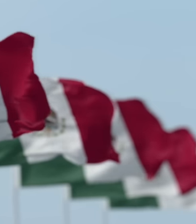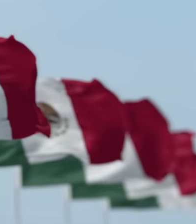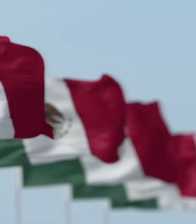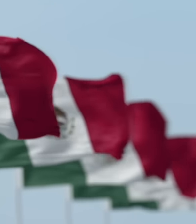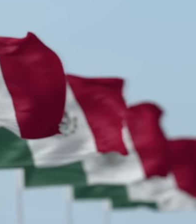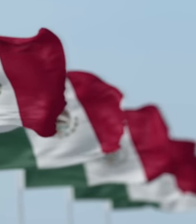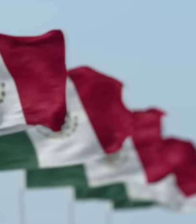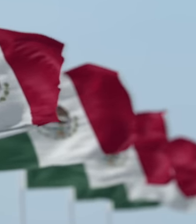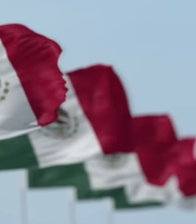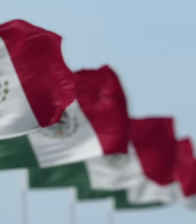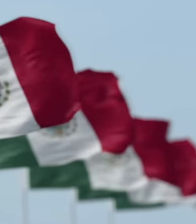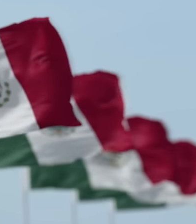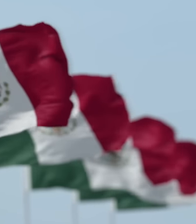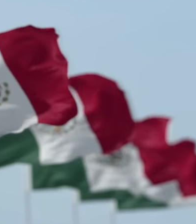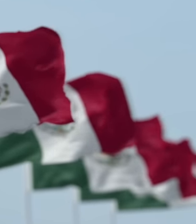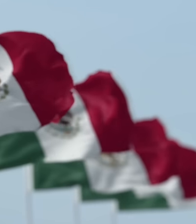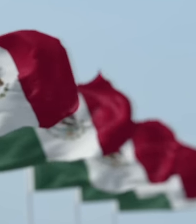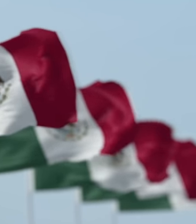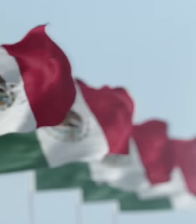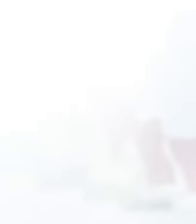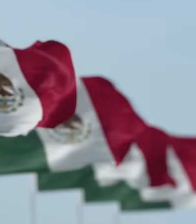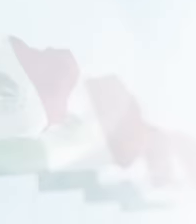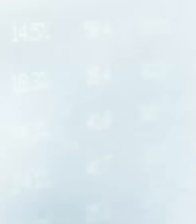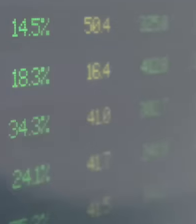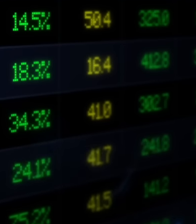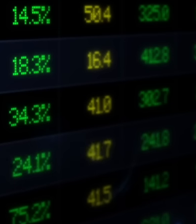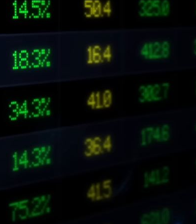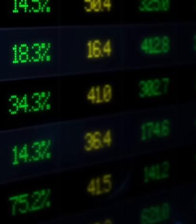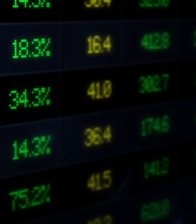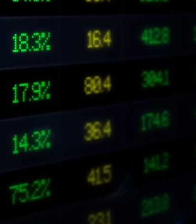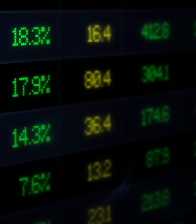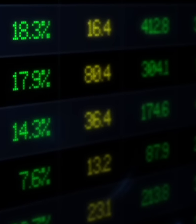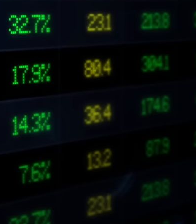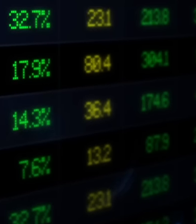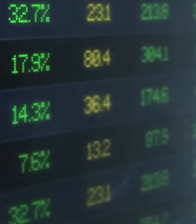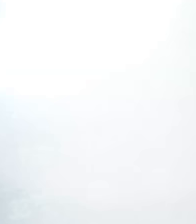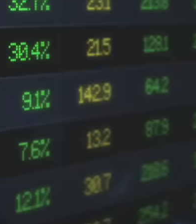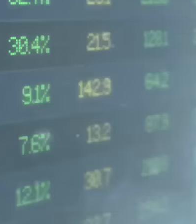quienes duden de esta tendencia, los hechos hablan más fuerte que las palabras. Tenemos un ejemplo